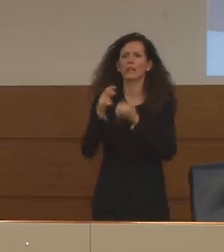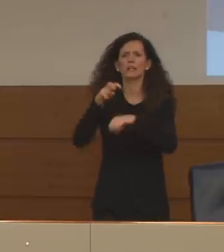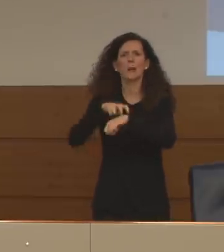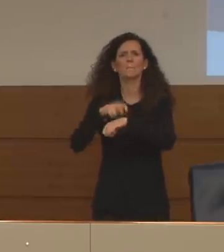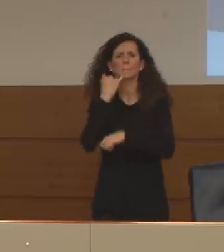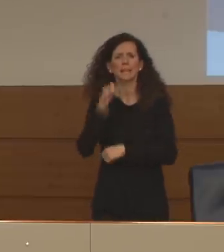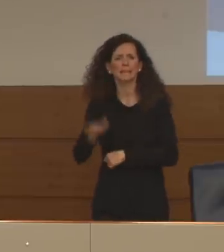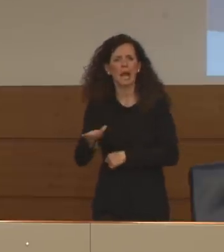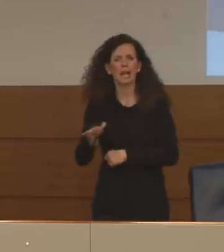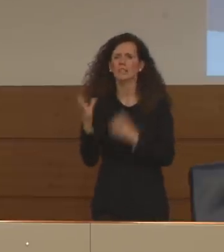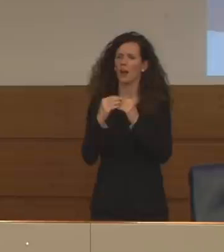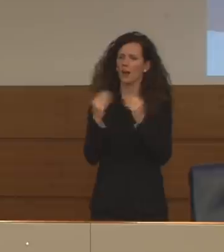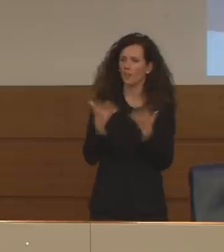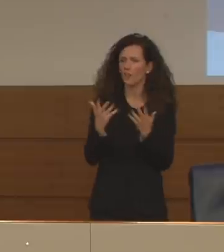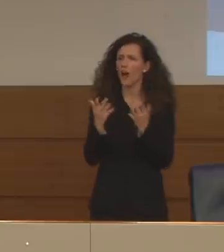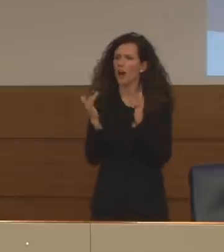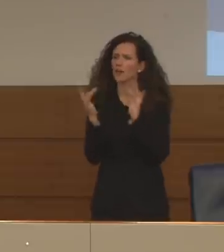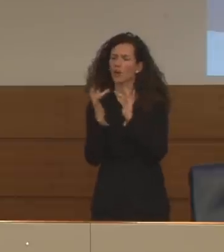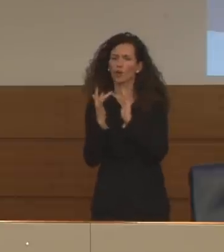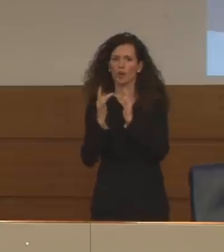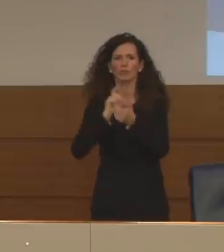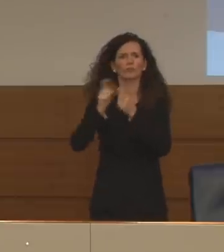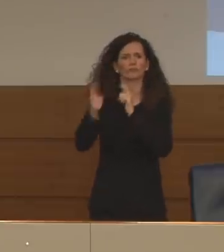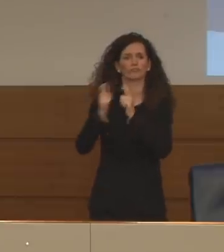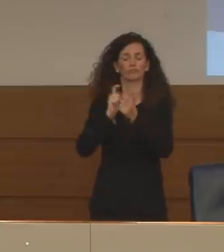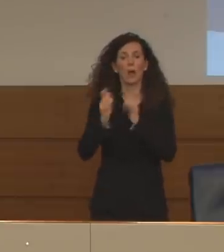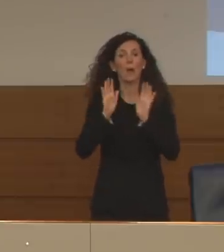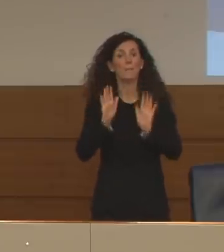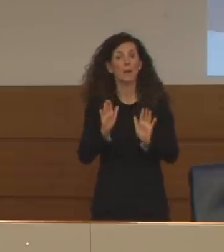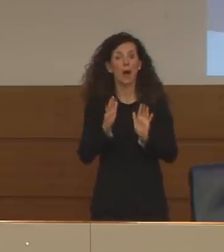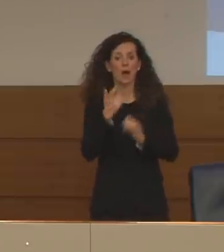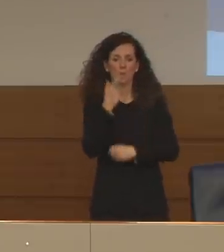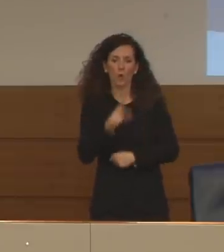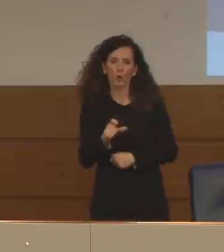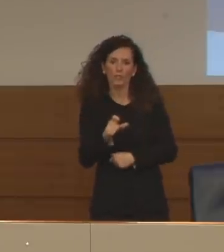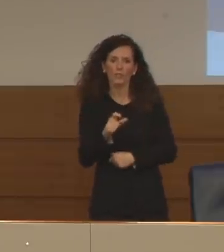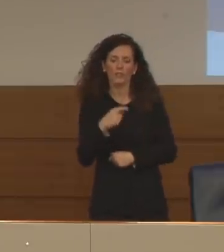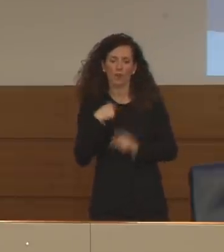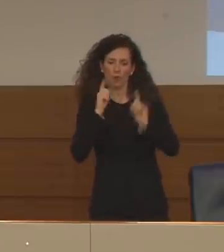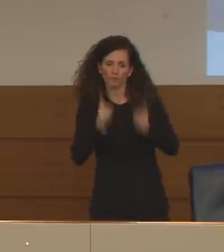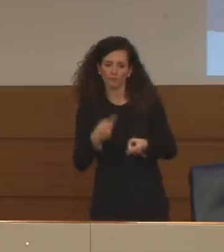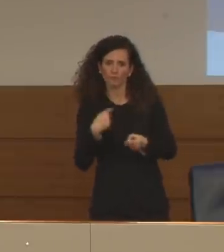ma il criterio per preoccuparsi resta quello di prima del coronavirus ossia